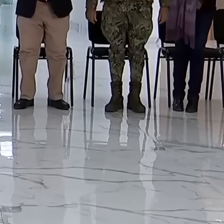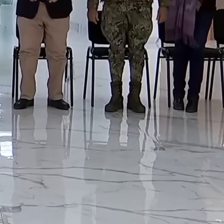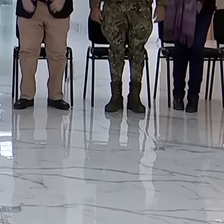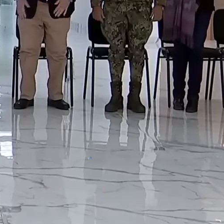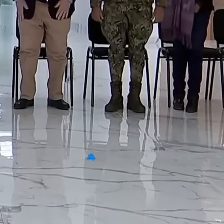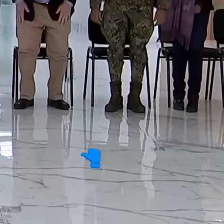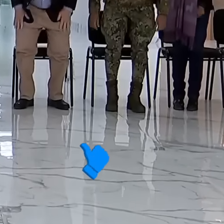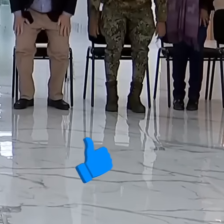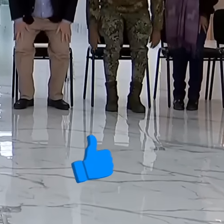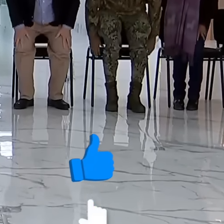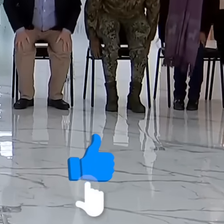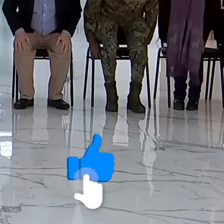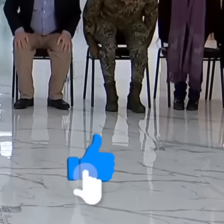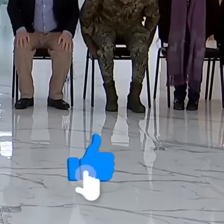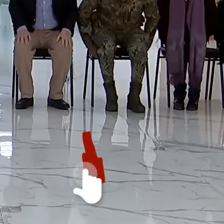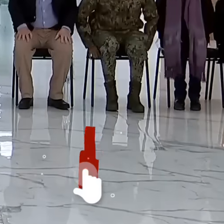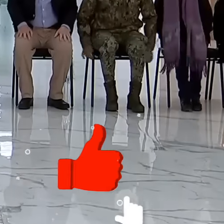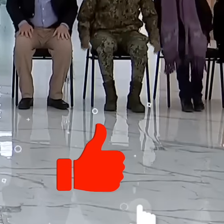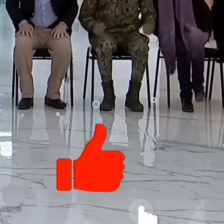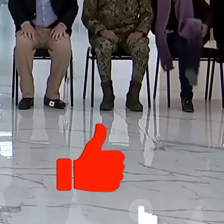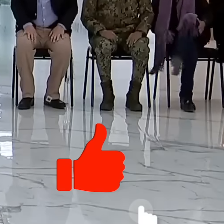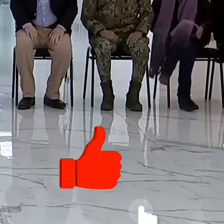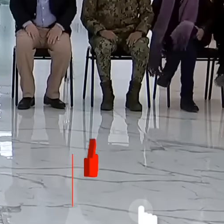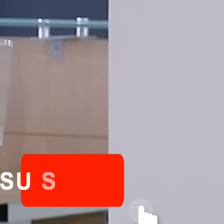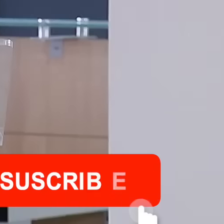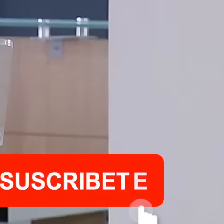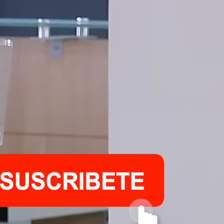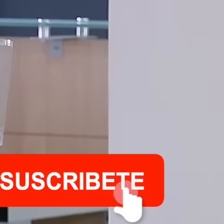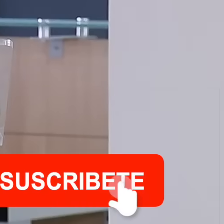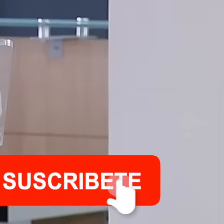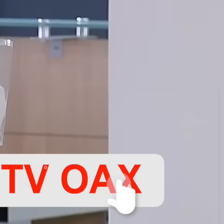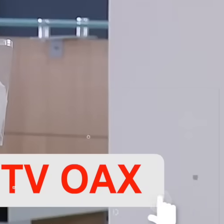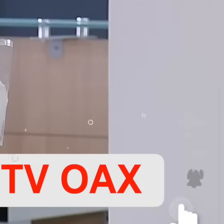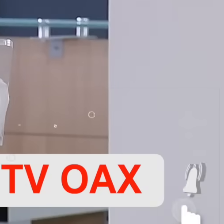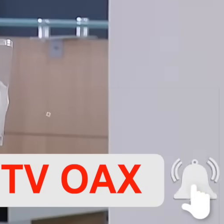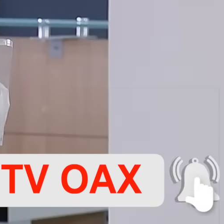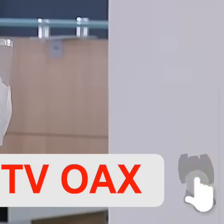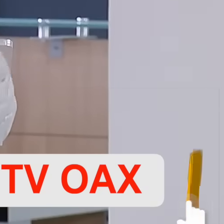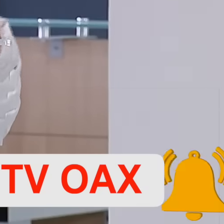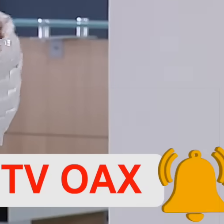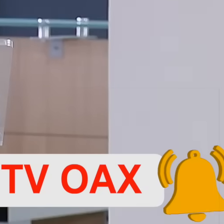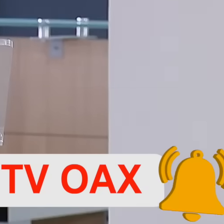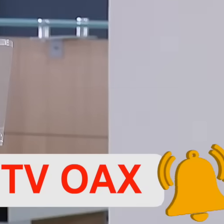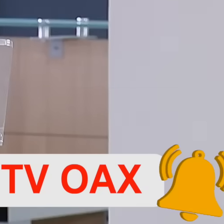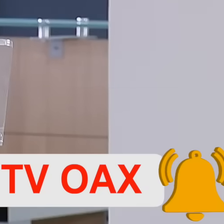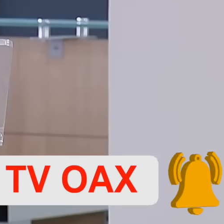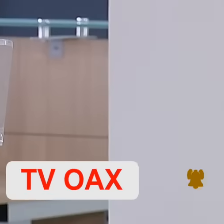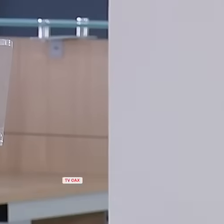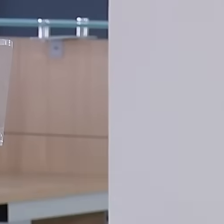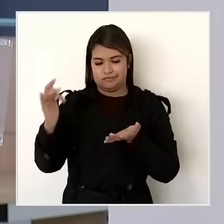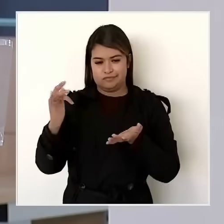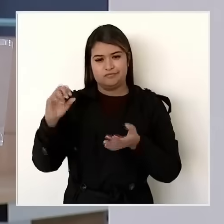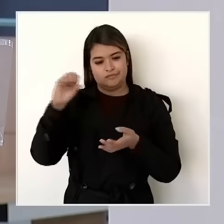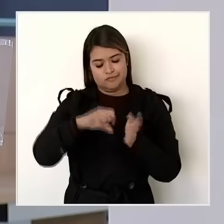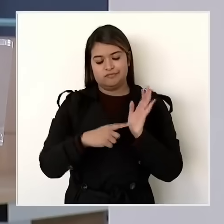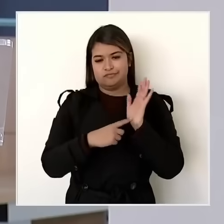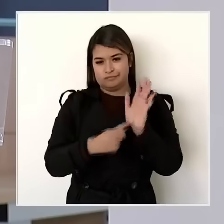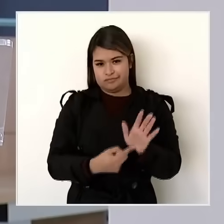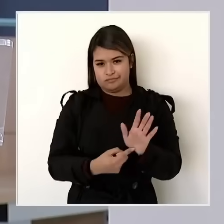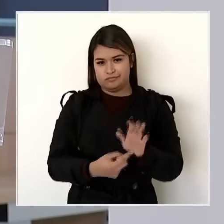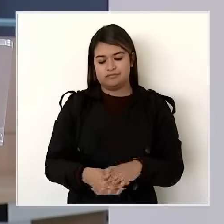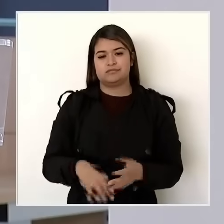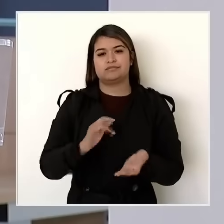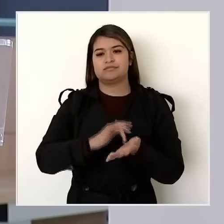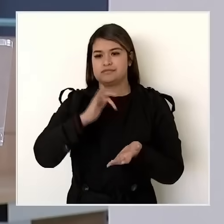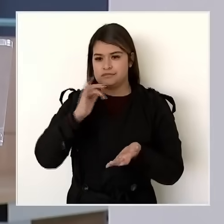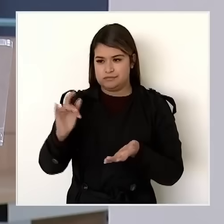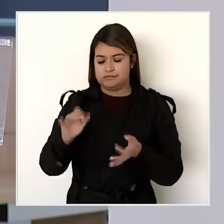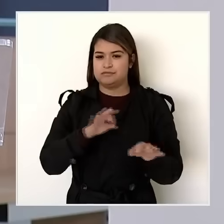Muy buenas días todavía. Muchas gracias por la presencia de muchos trabajadores eh y